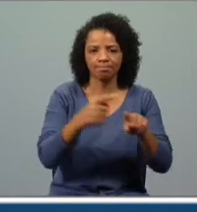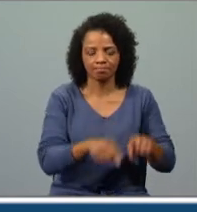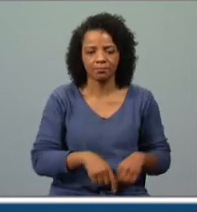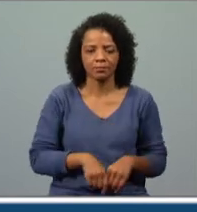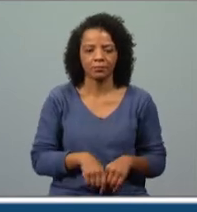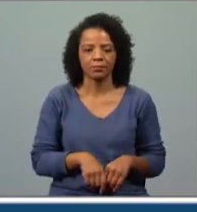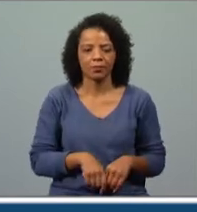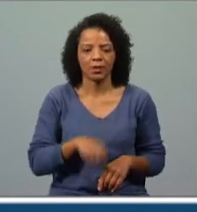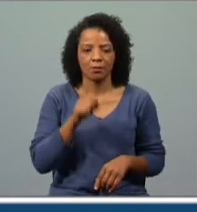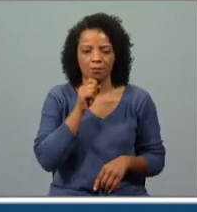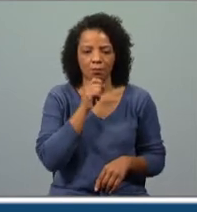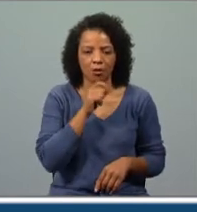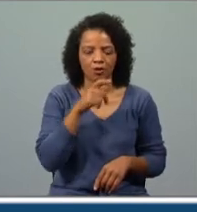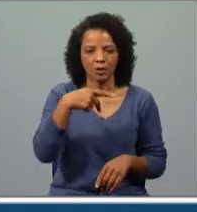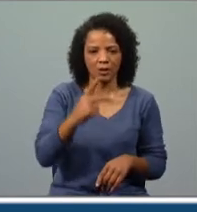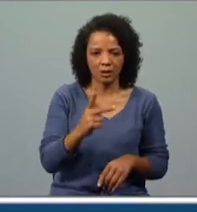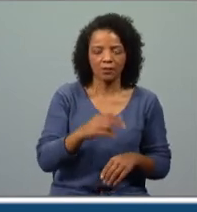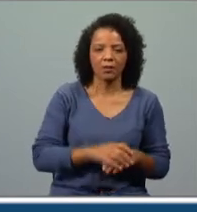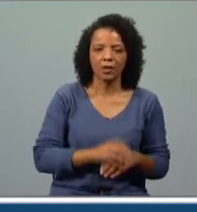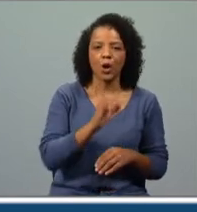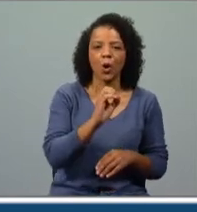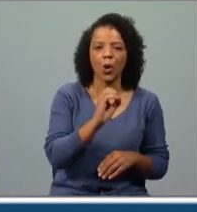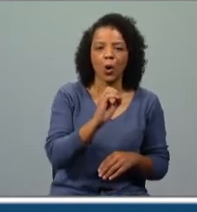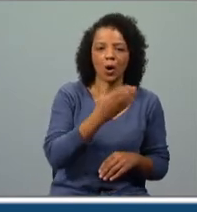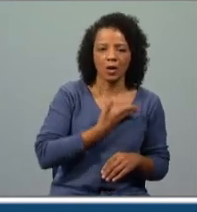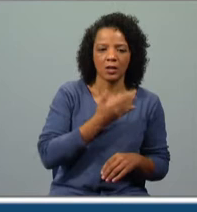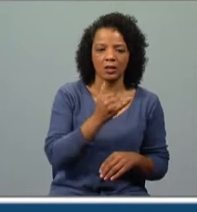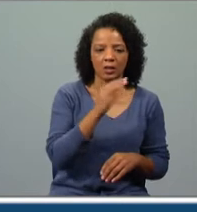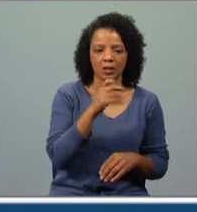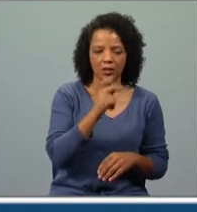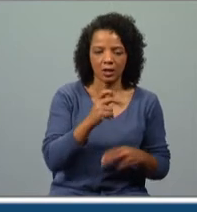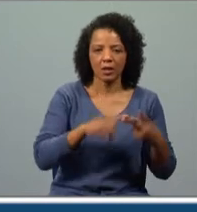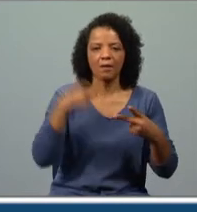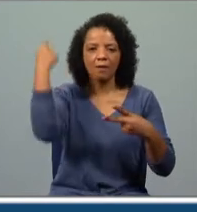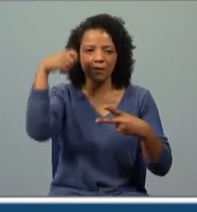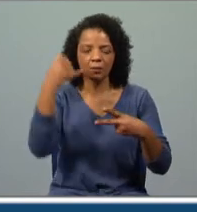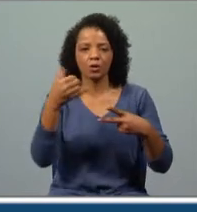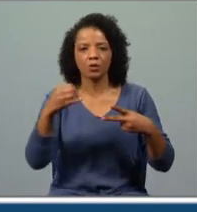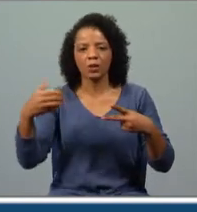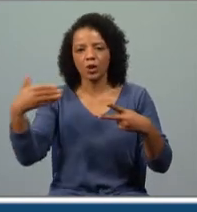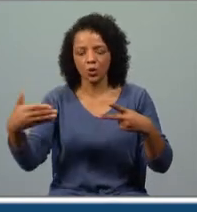temos o canal Odisseia temos um filme que chama 2001 Uma Odisseia no Espaço e 我們有奧德賽頻道 我們有電影被稱為 2001 太空漫遊和